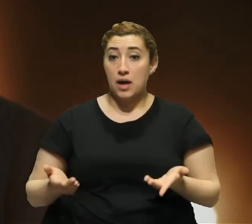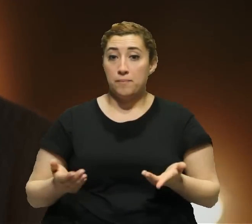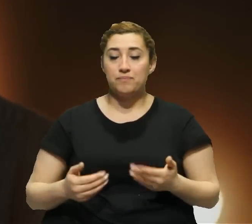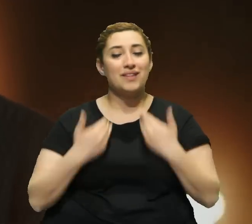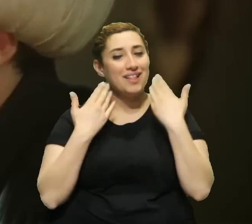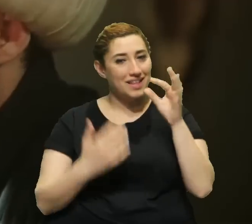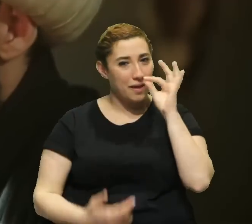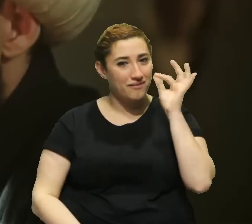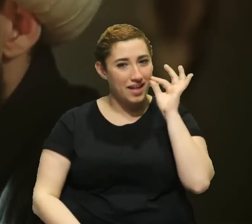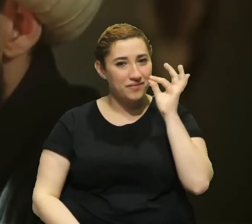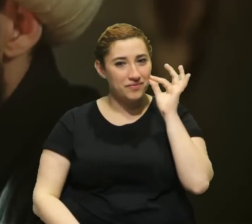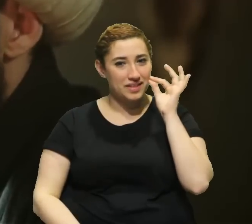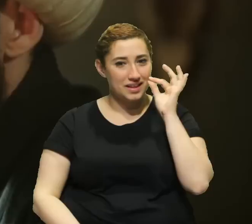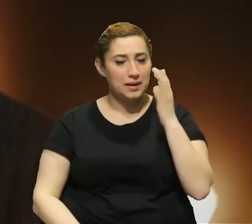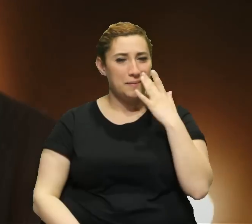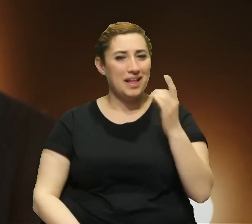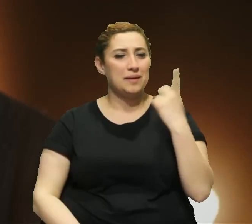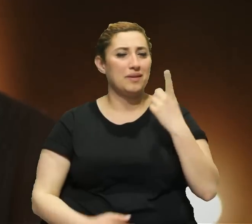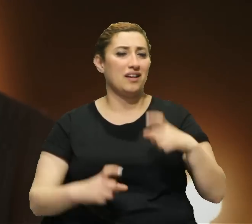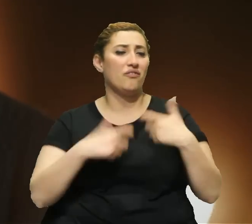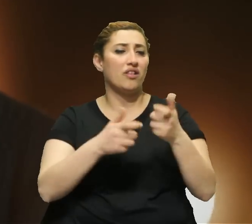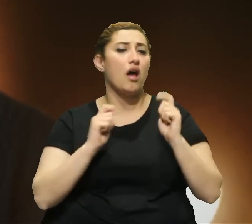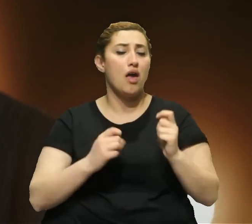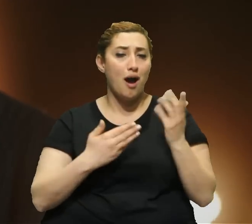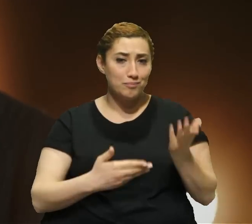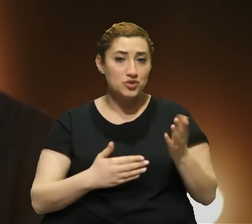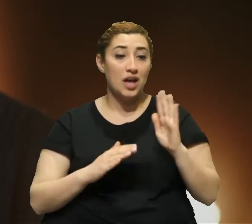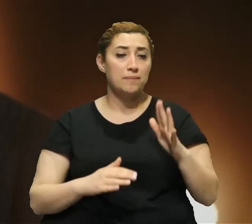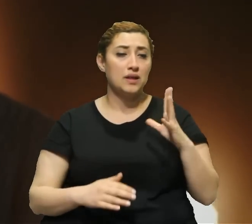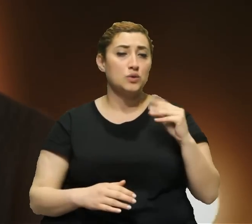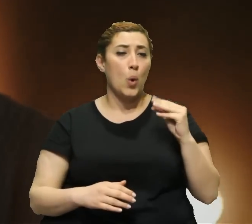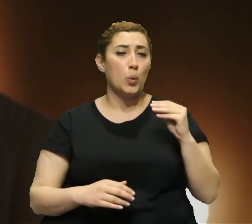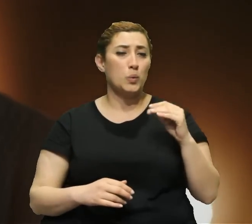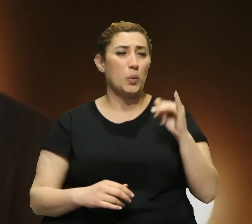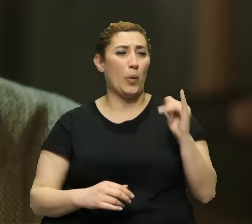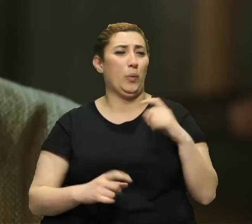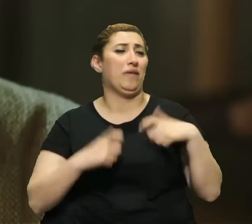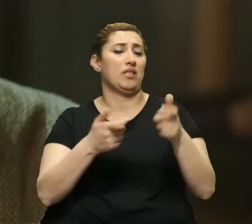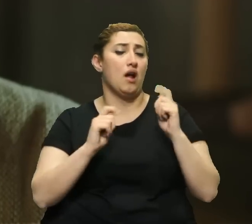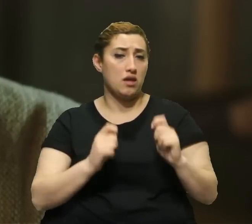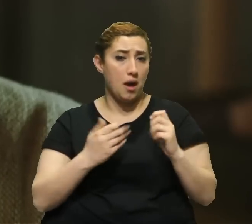Kadı Efendi belli ki bir iftira var. Hemi de en yakışıksız cinsinden.